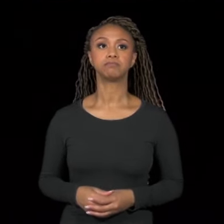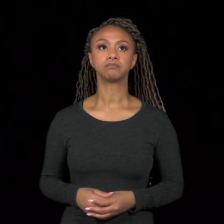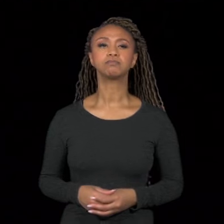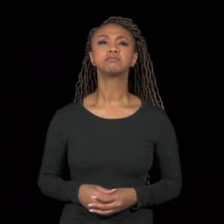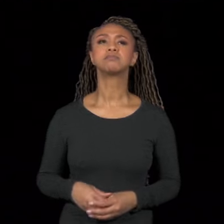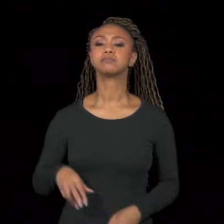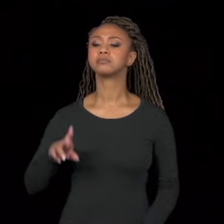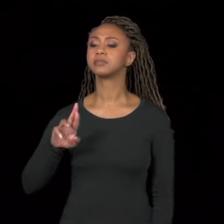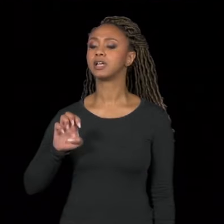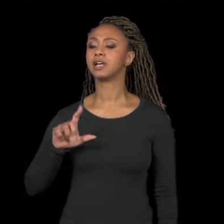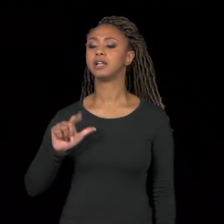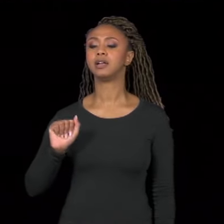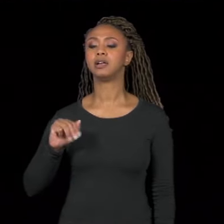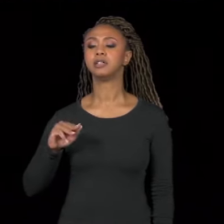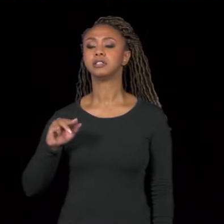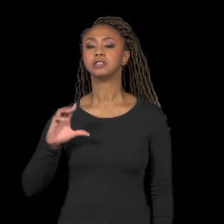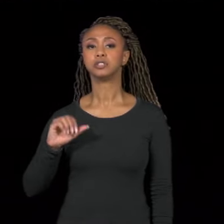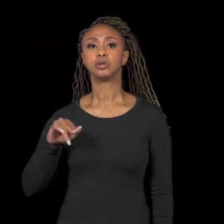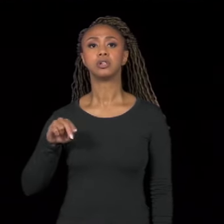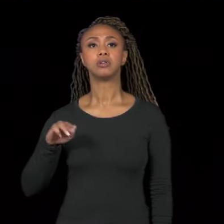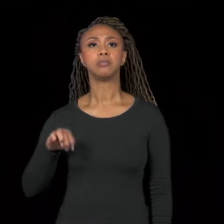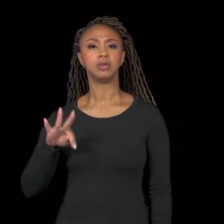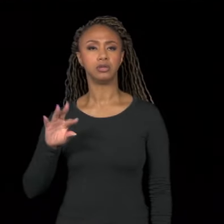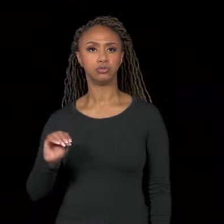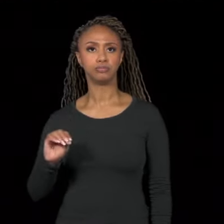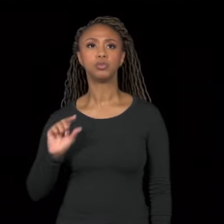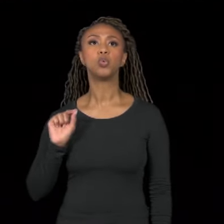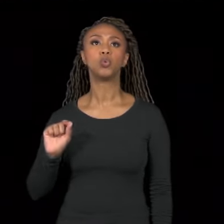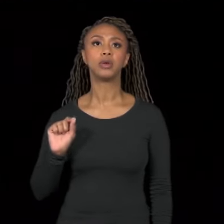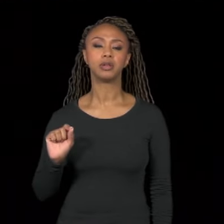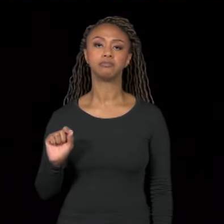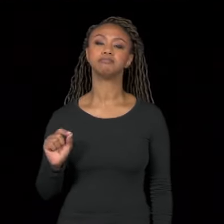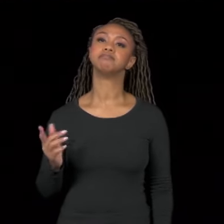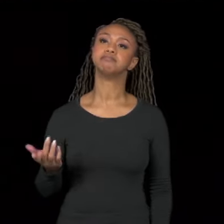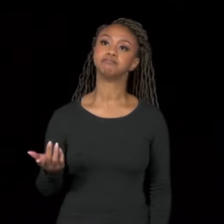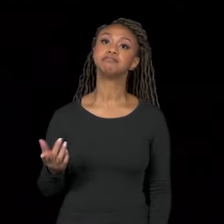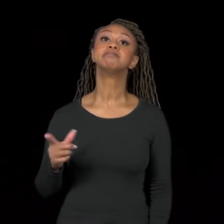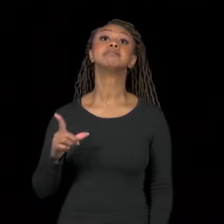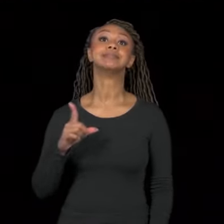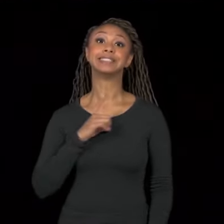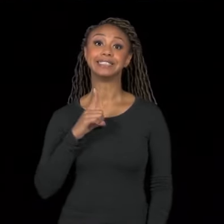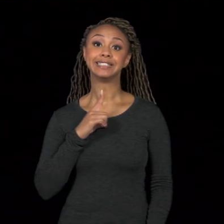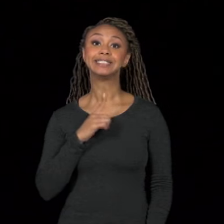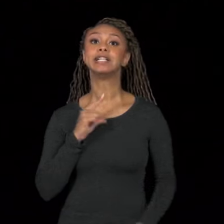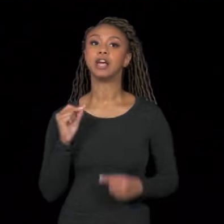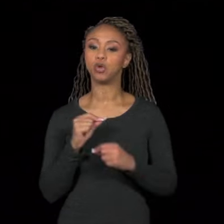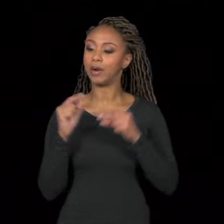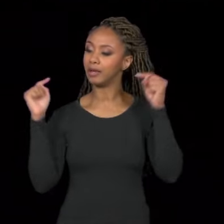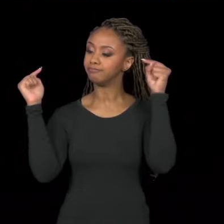PESSOAL, ENTÃO O MODELO JÁ FALA, NÉ, ENTIDADE- RELACIONAMENTO. OLHA A IMPORTÂNCIA QUE O RELACIONAMENTO TEM. O QUE SÃO OS